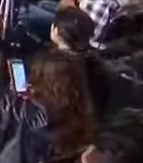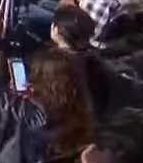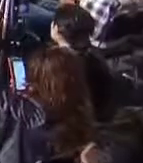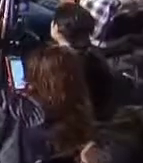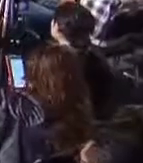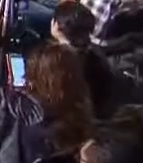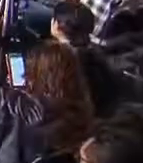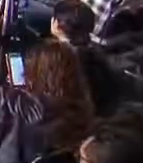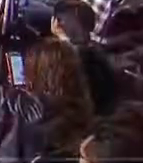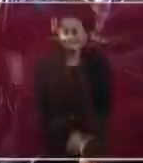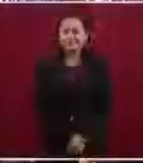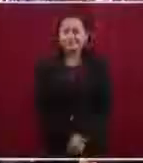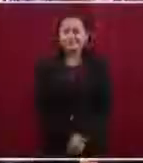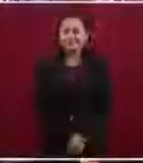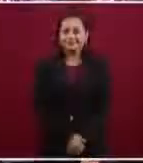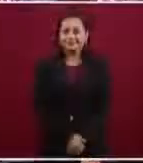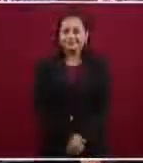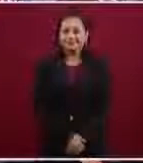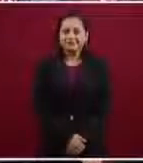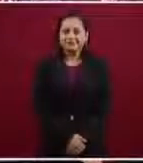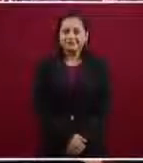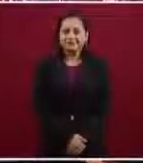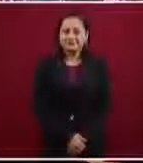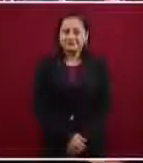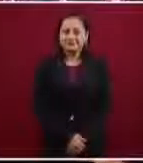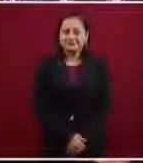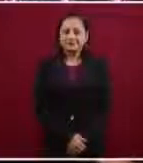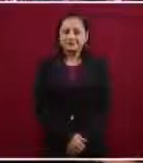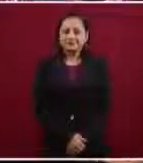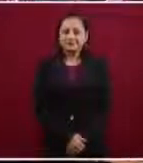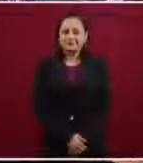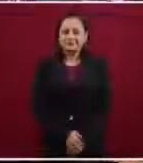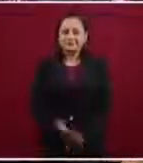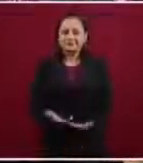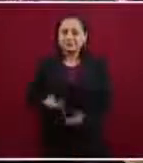Y ahí tenían su juego con eso.